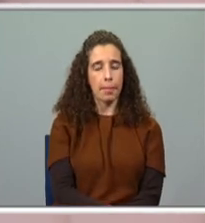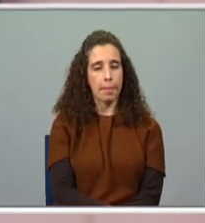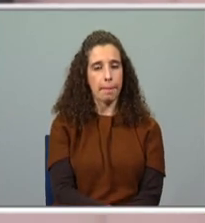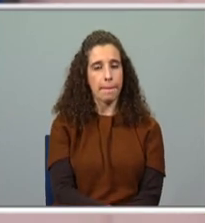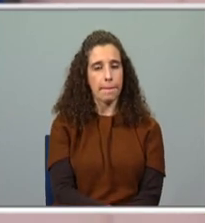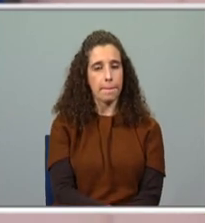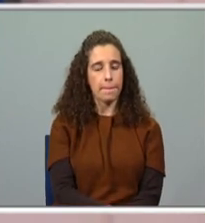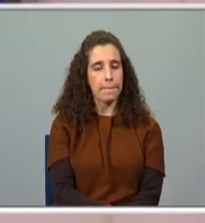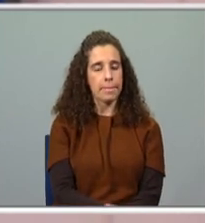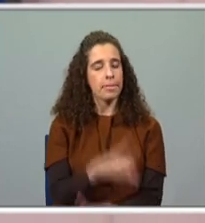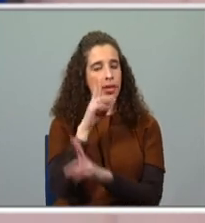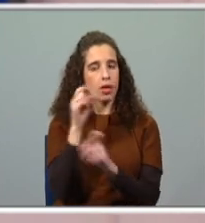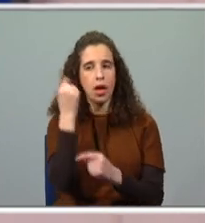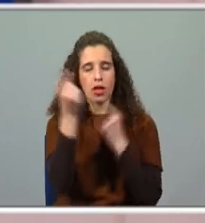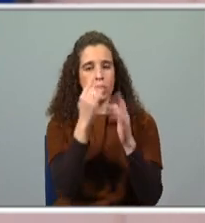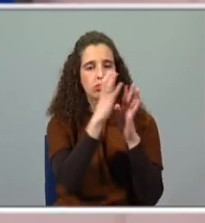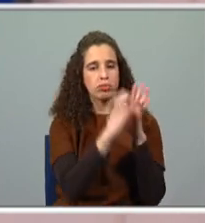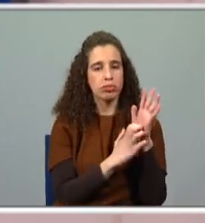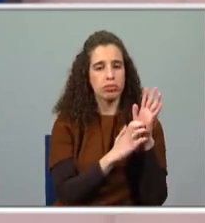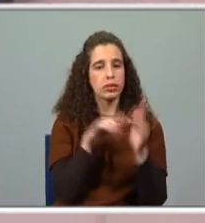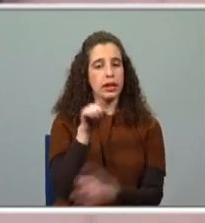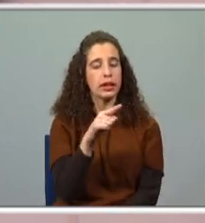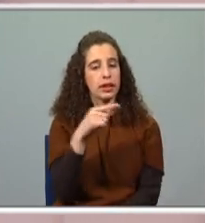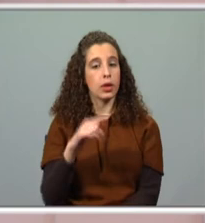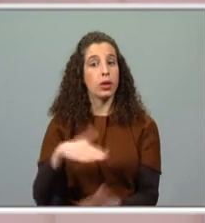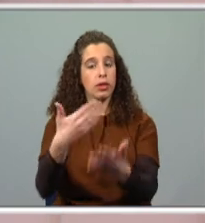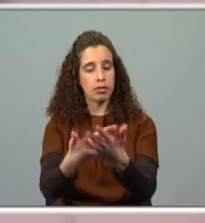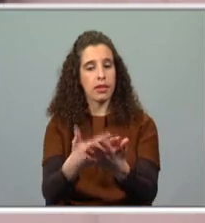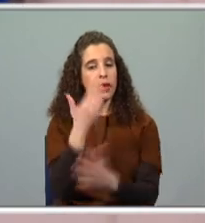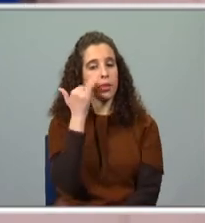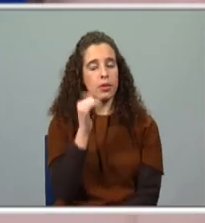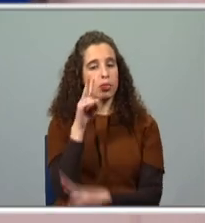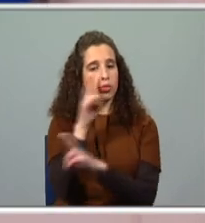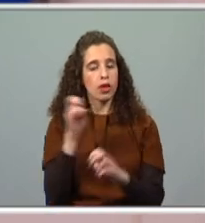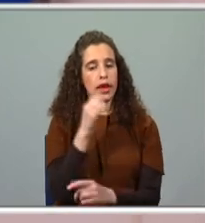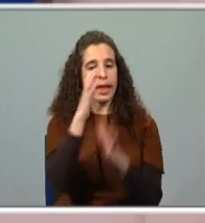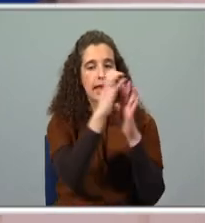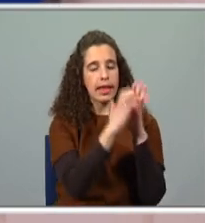algumas alguns certos é isso que eu te trago e vamos tentar encontrar enchers 有些有些肯定這就是我告訴你的我帶來了，讓我們試著尋找填充物